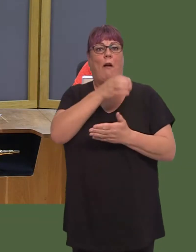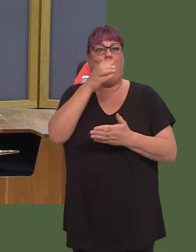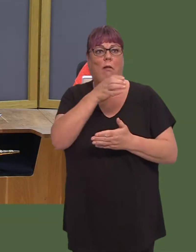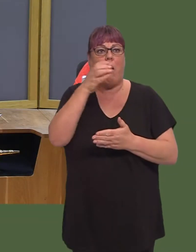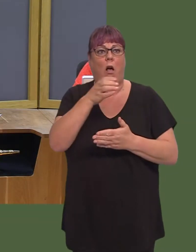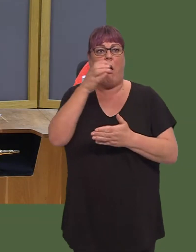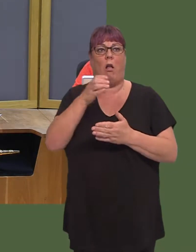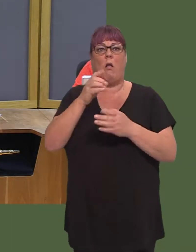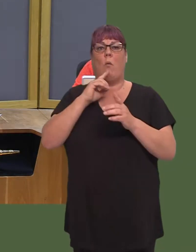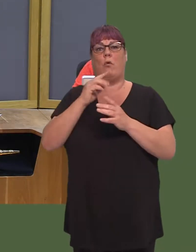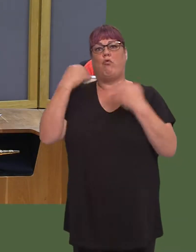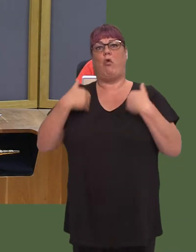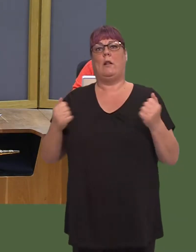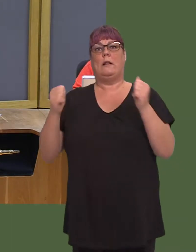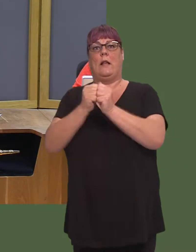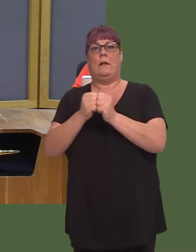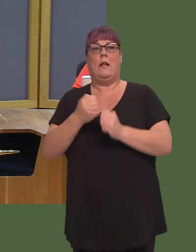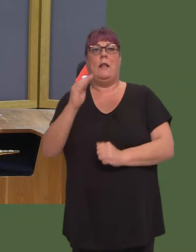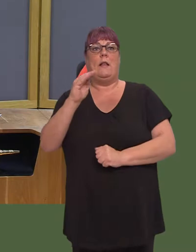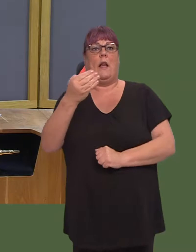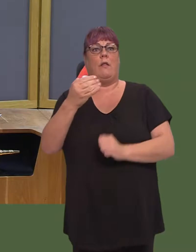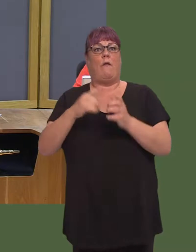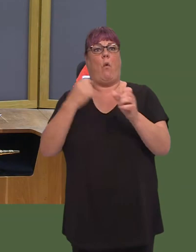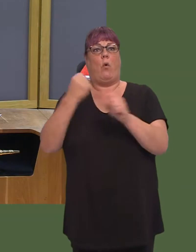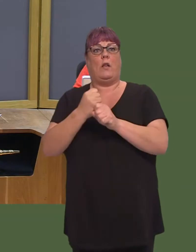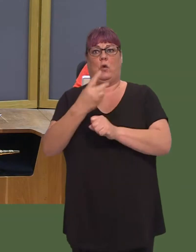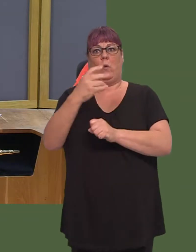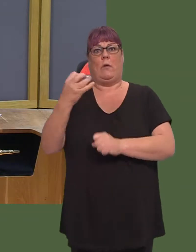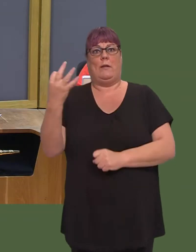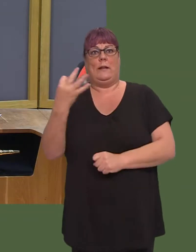oes gennym ni dimau penodol sy'n ymateb i alwadau iechyd meddwl. Rwan, yn Swedenóyn